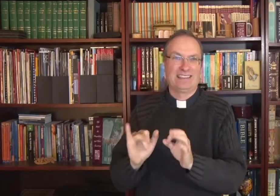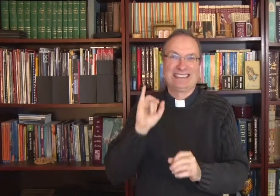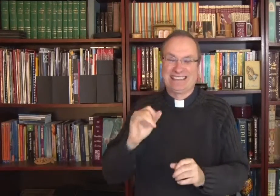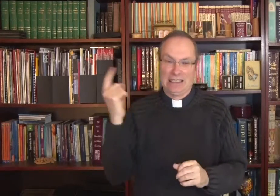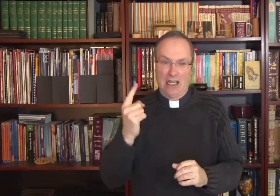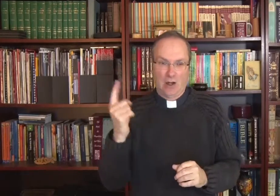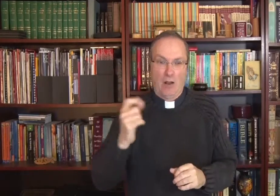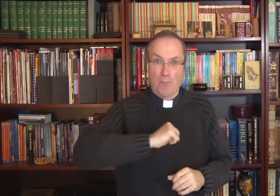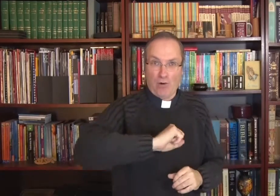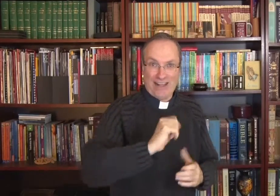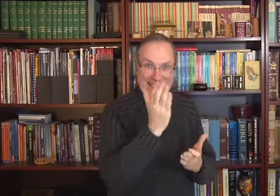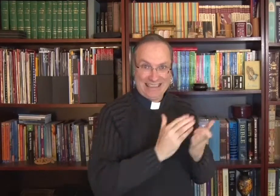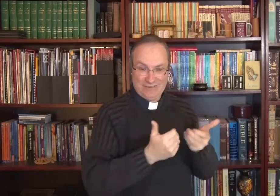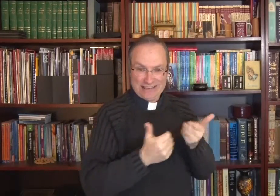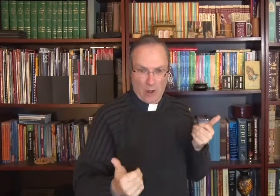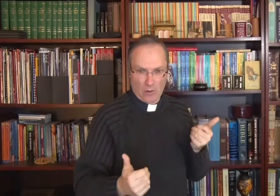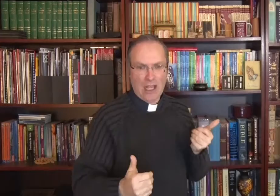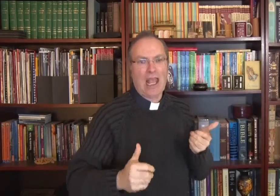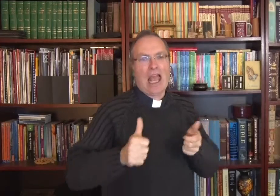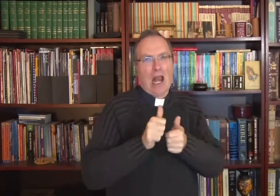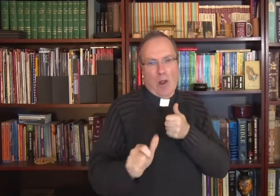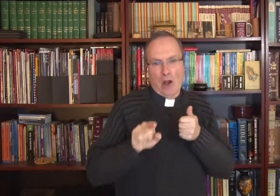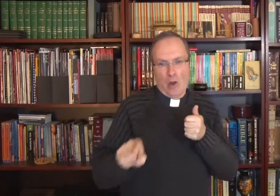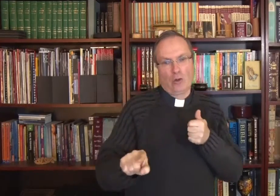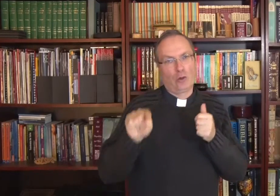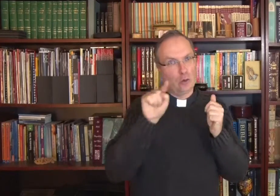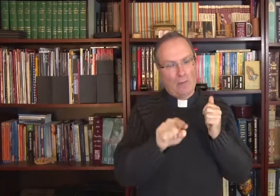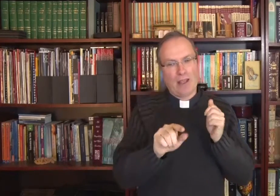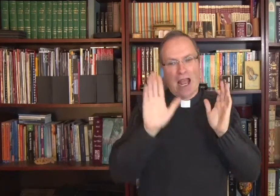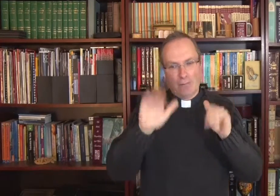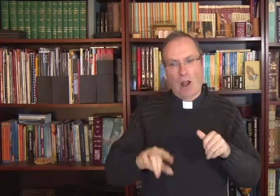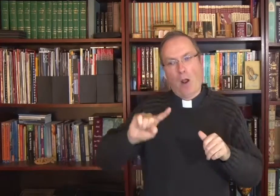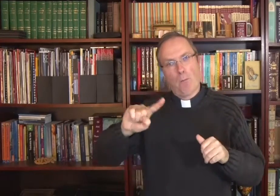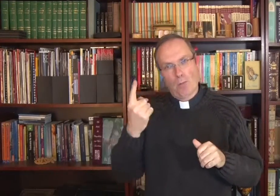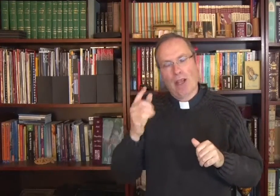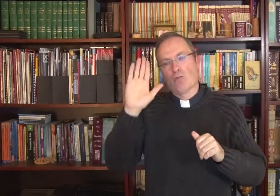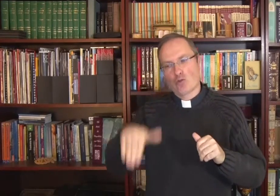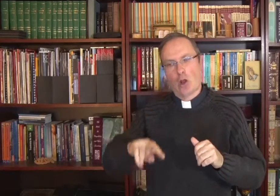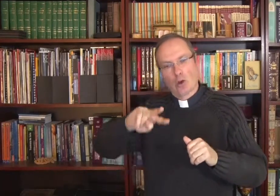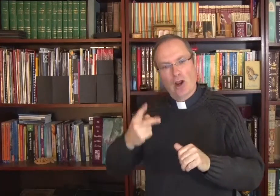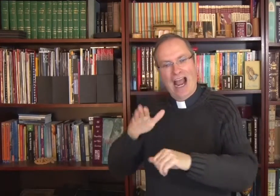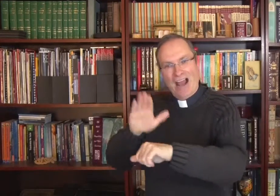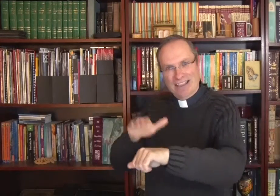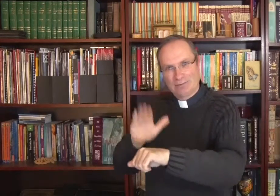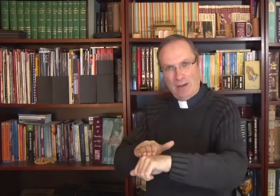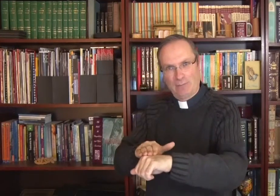Si quelqu’un provoque des divisions, éloigne-le de toi après un premier puis un second avertissement.